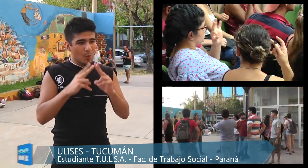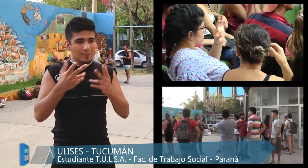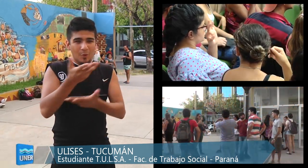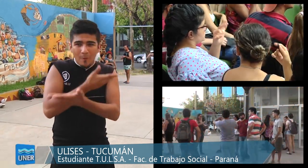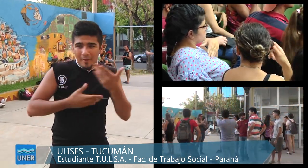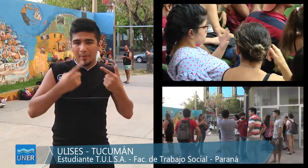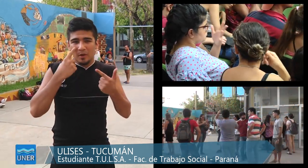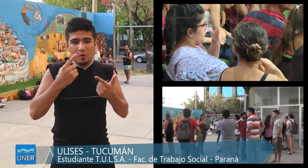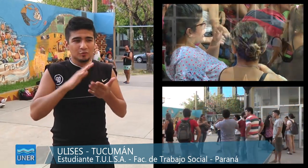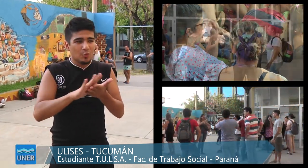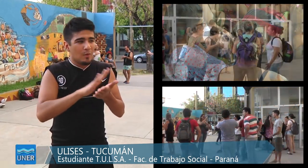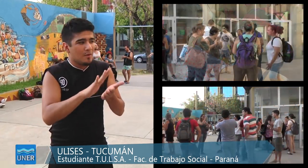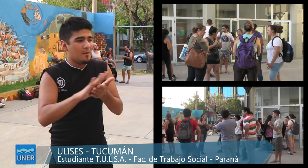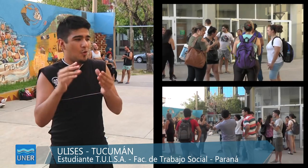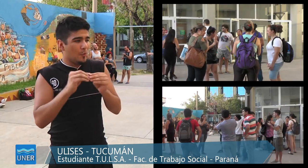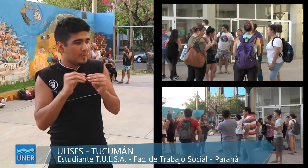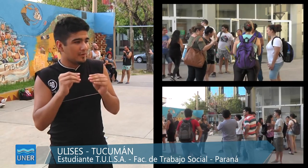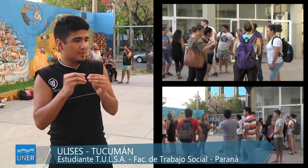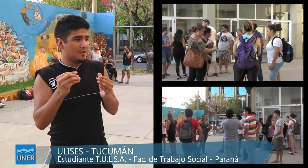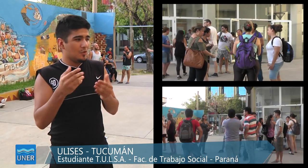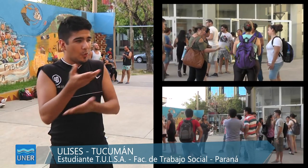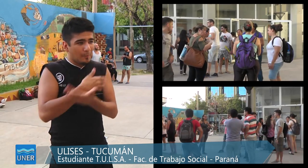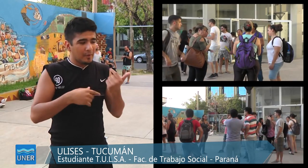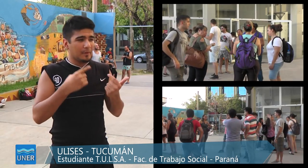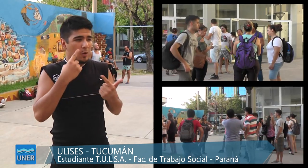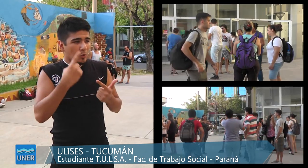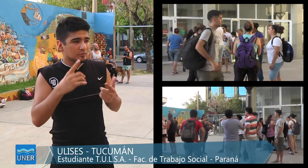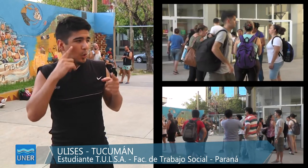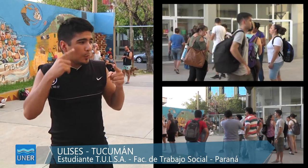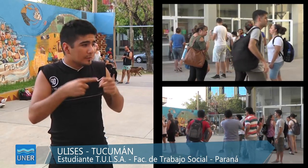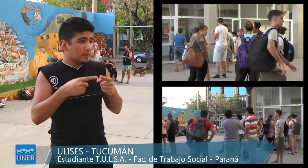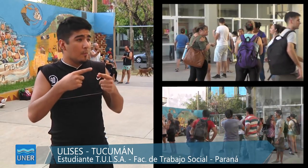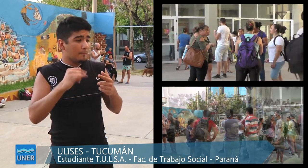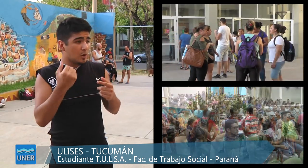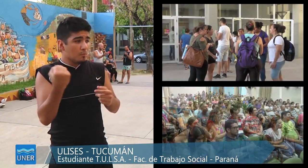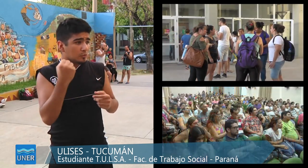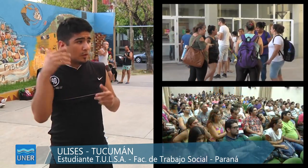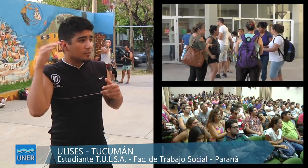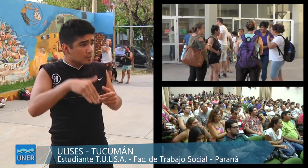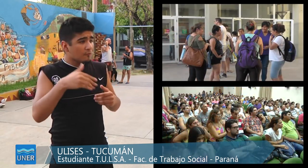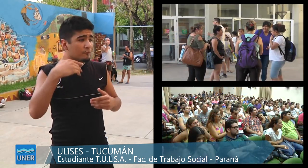encontrarnos y compartir, conocer compañeros nuevos, esto es muy importante,